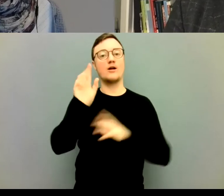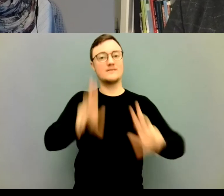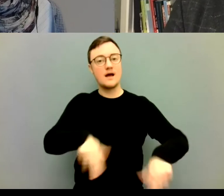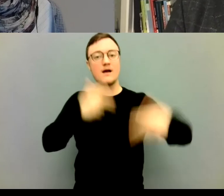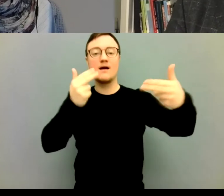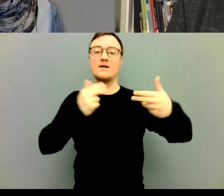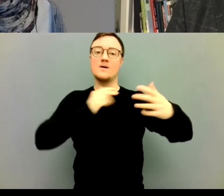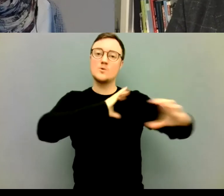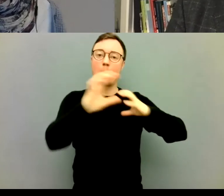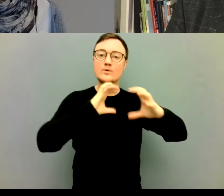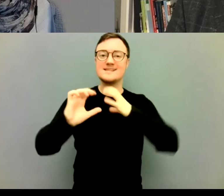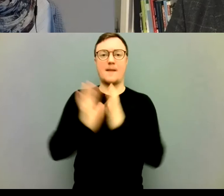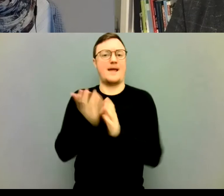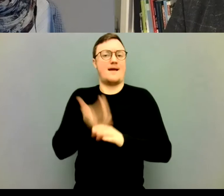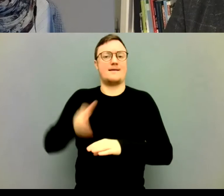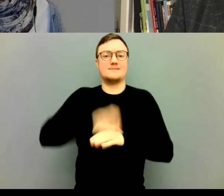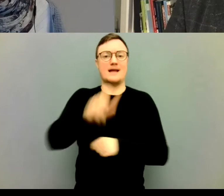främsta experterna på just det.